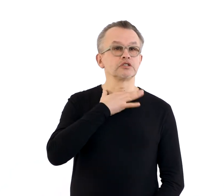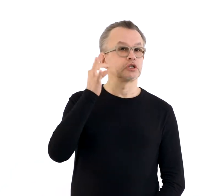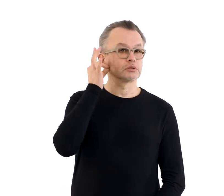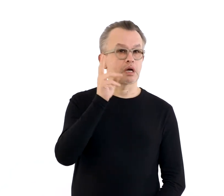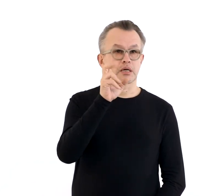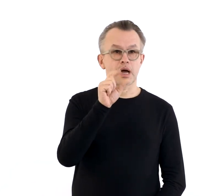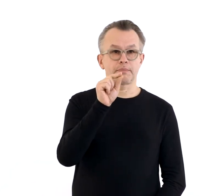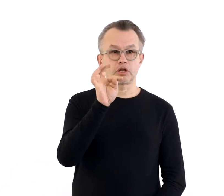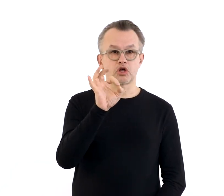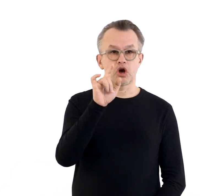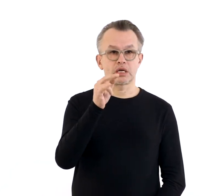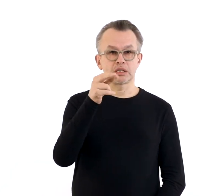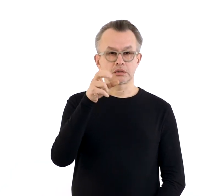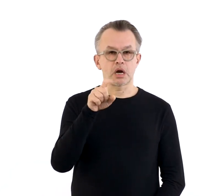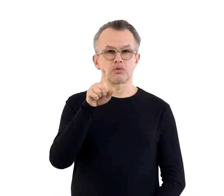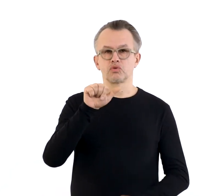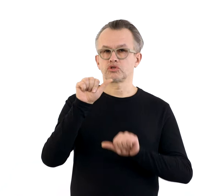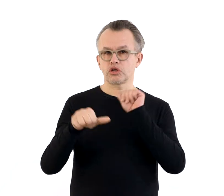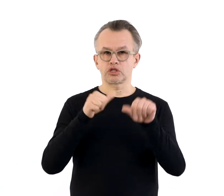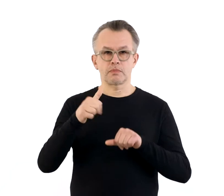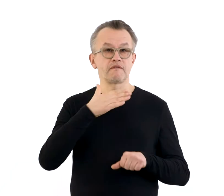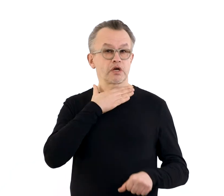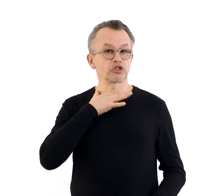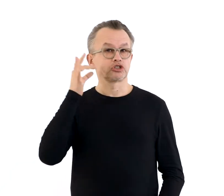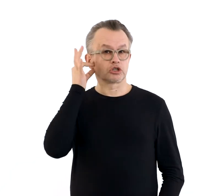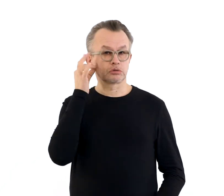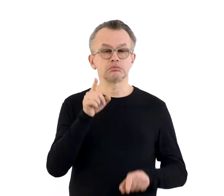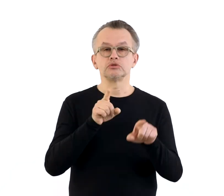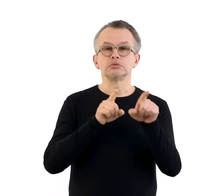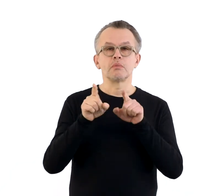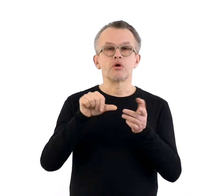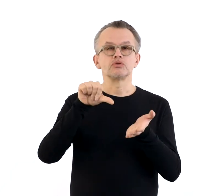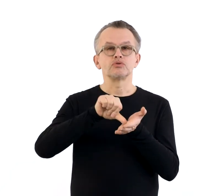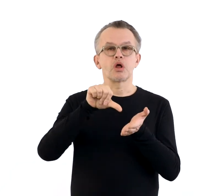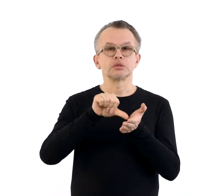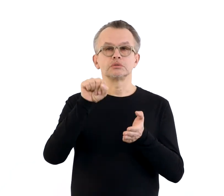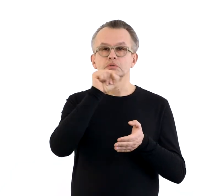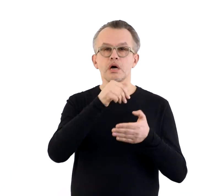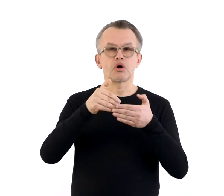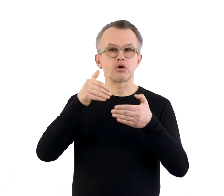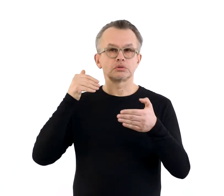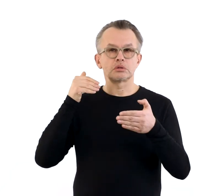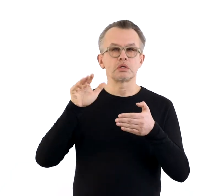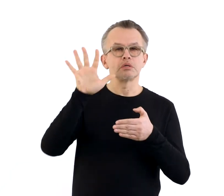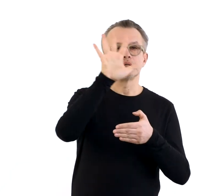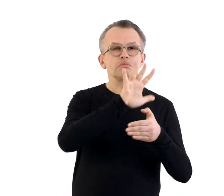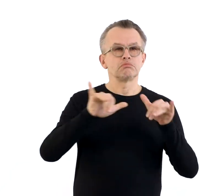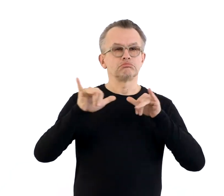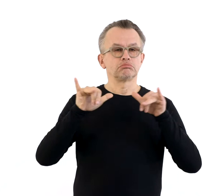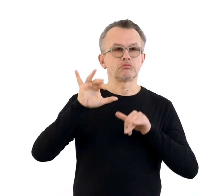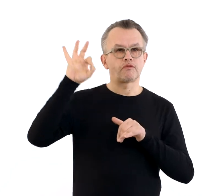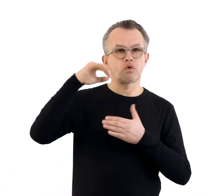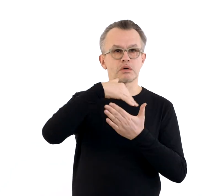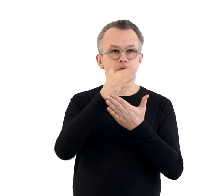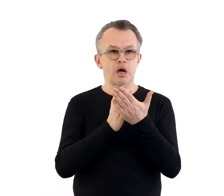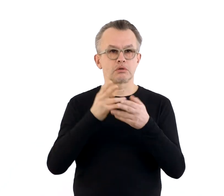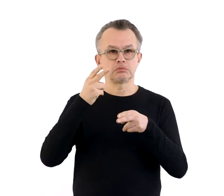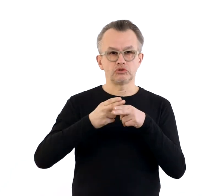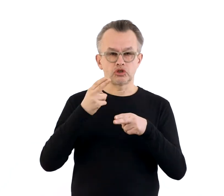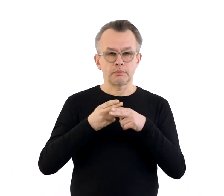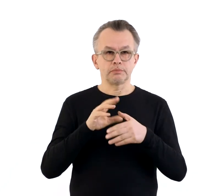Wilczyca kapitolińska jest to rzeźba wilczycy stanowiąca symbol stolicy starożytnego imperium rzymskiego.